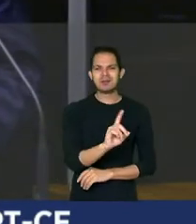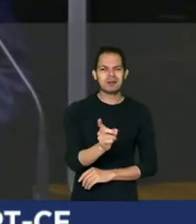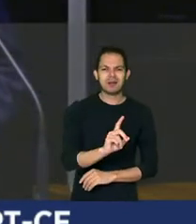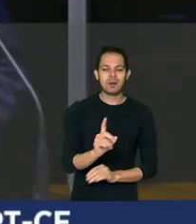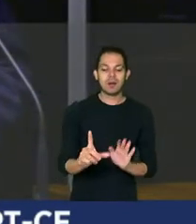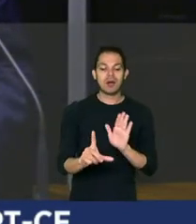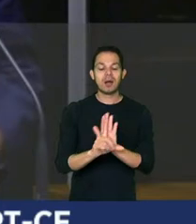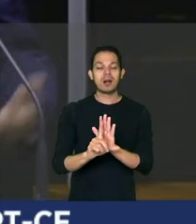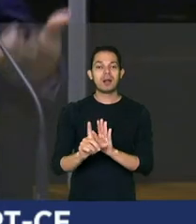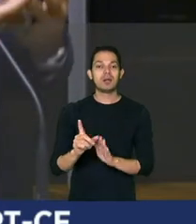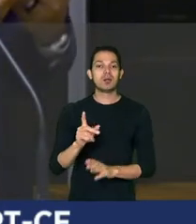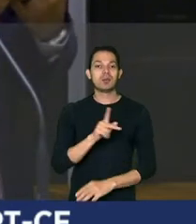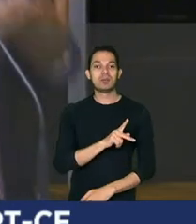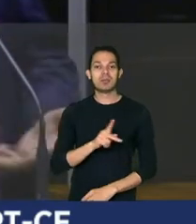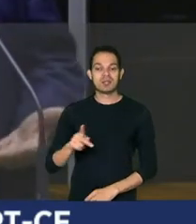LEI DE PARTIDO A OU PARTIDO B, QUIS, A DECISÃO DO PRESIDENTE